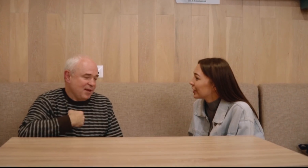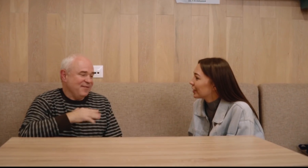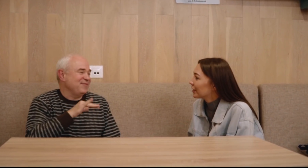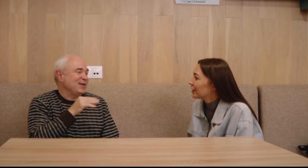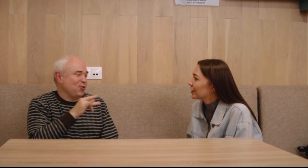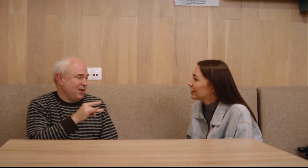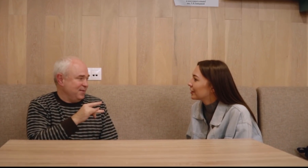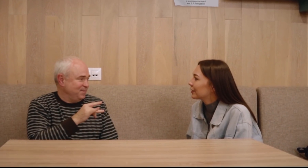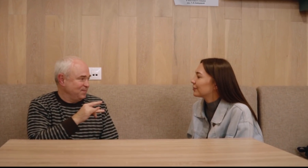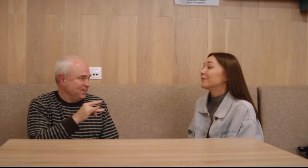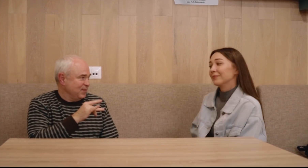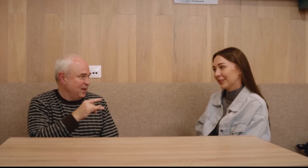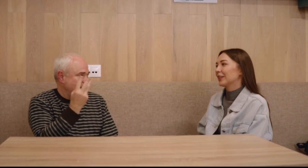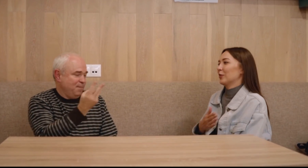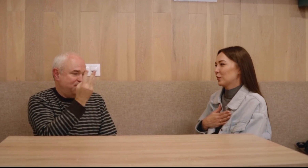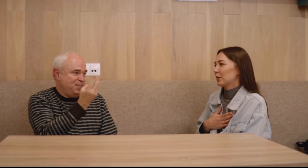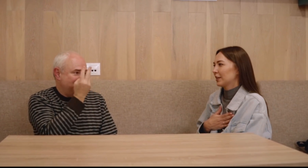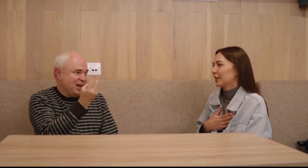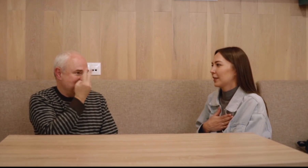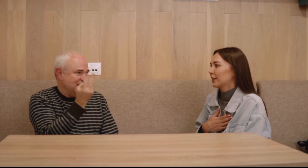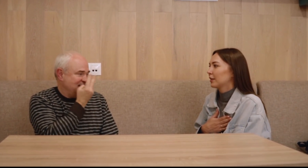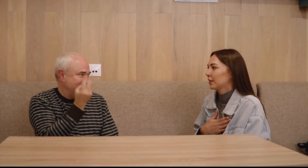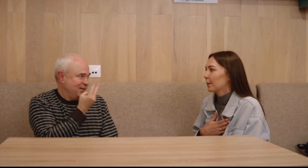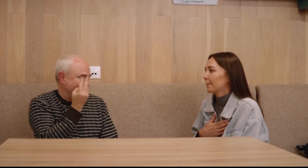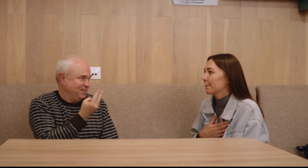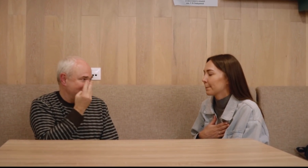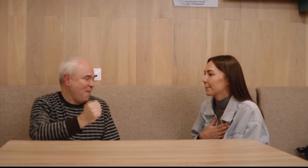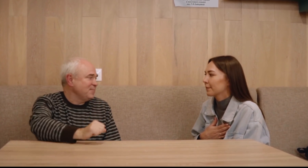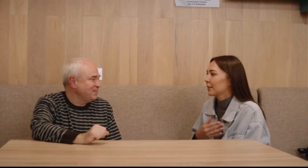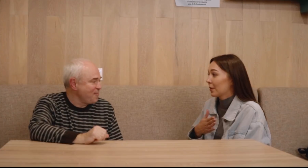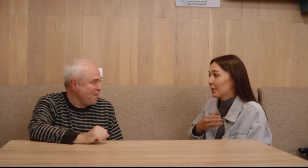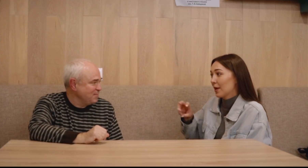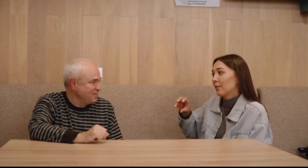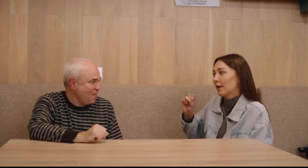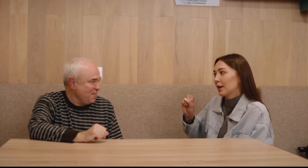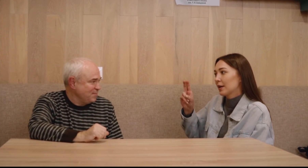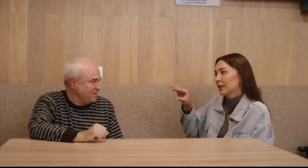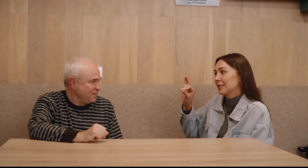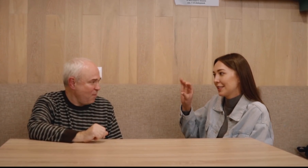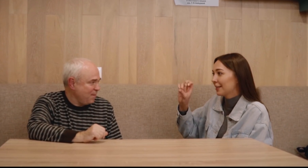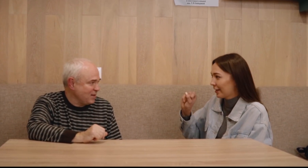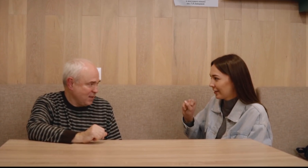Виктор, фамилия Паленный. А меня зовут Мадина.